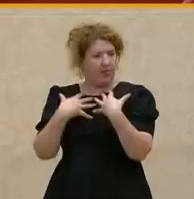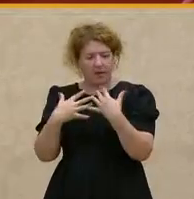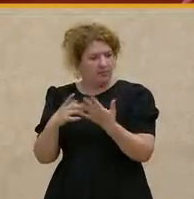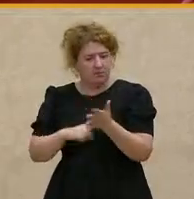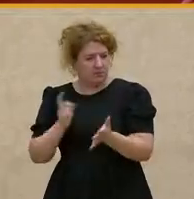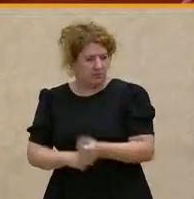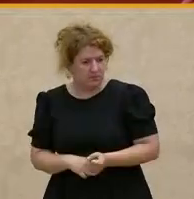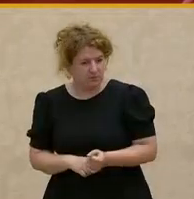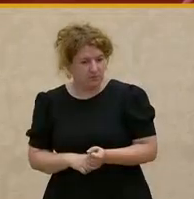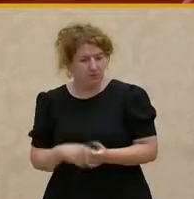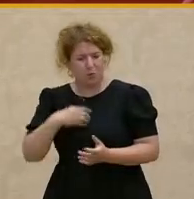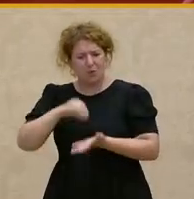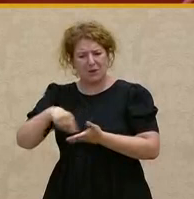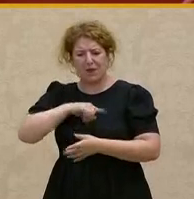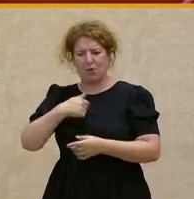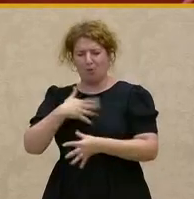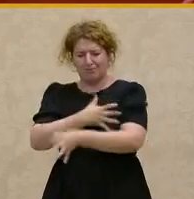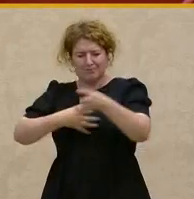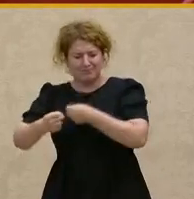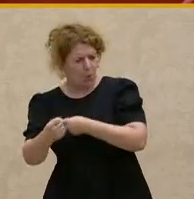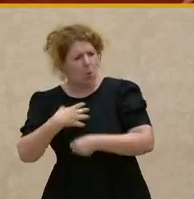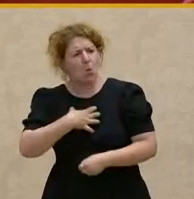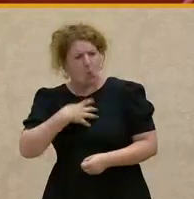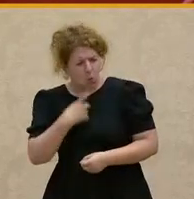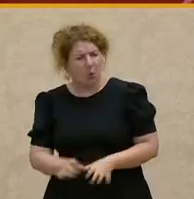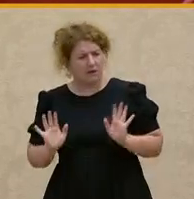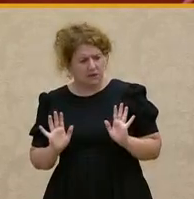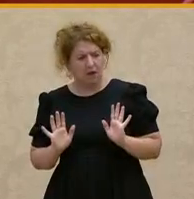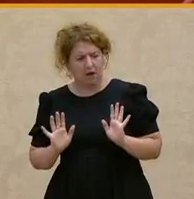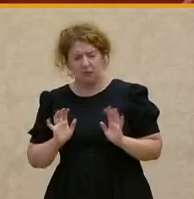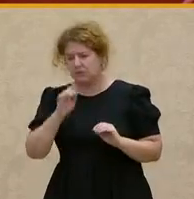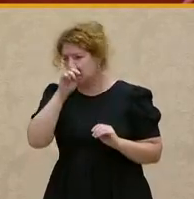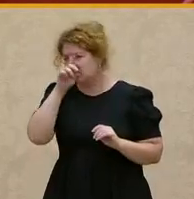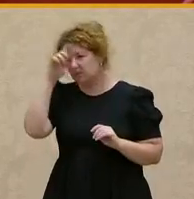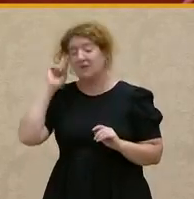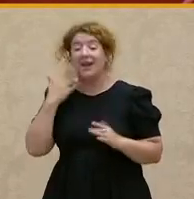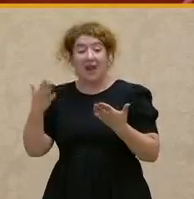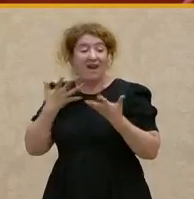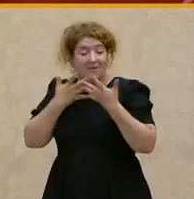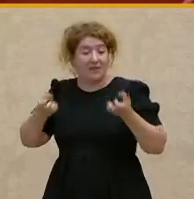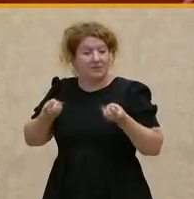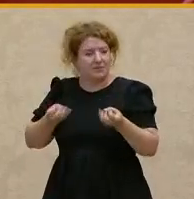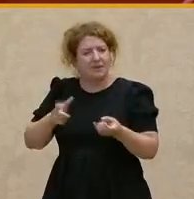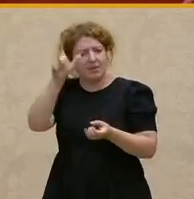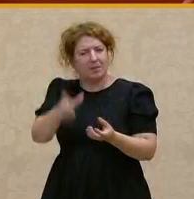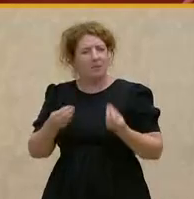veces colocarnos en su piel. Con este relato creo que podemos entender su vida en entornos